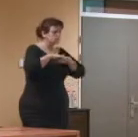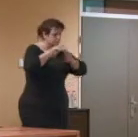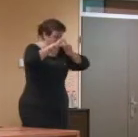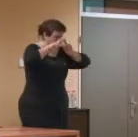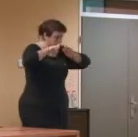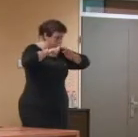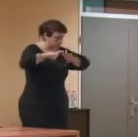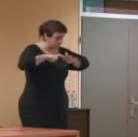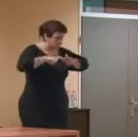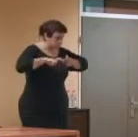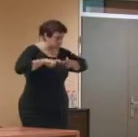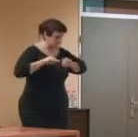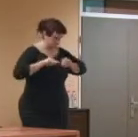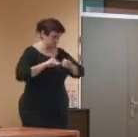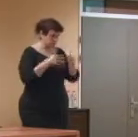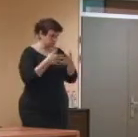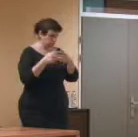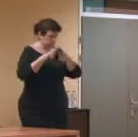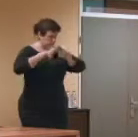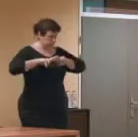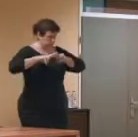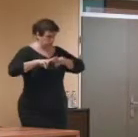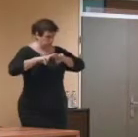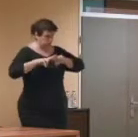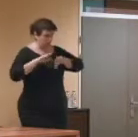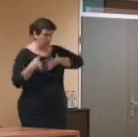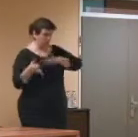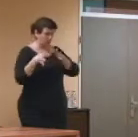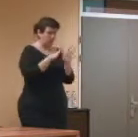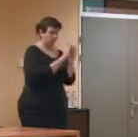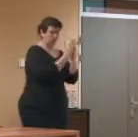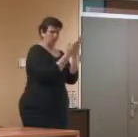investigación que ha hecho en el sentido que pensábamos que